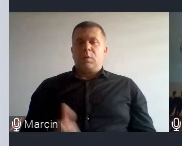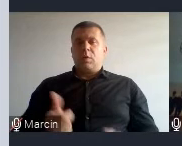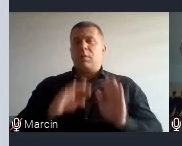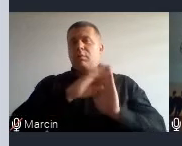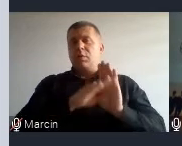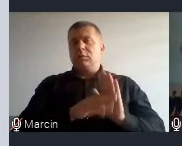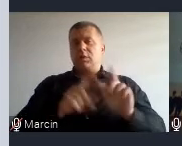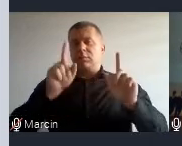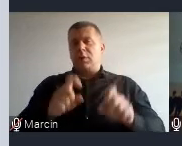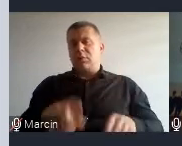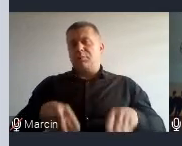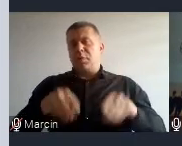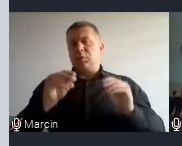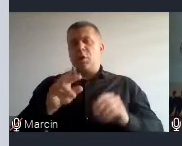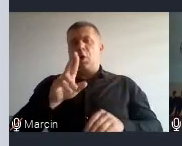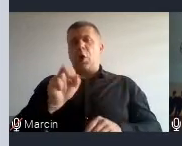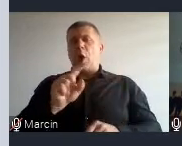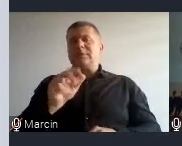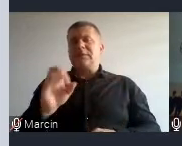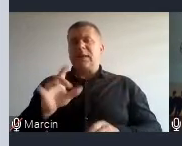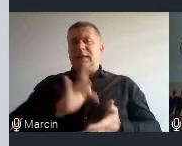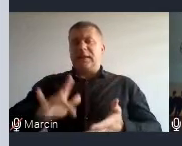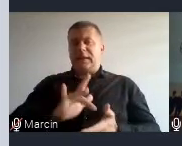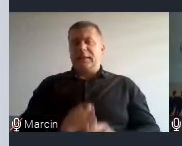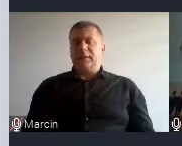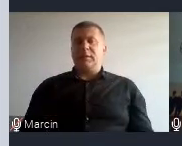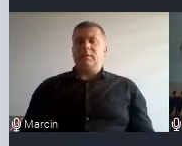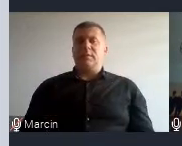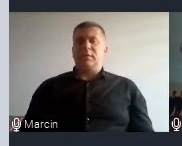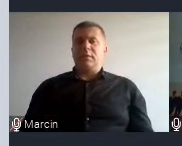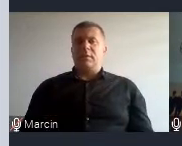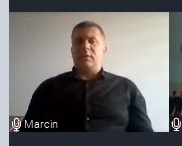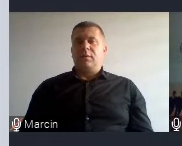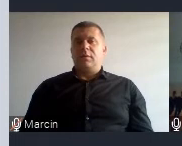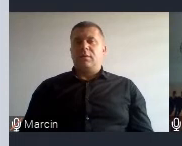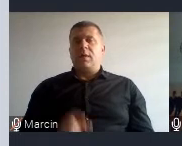Zaczynamy od najprostszej: rozeznania rynku. Procedura rozeznania rynku, tak jak powiedziałem,